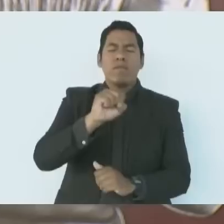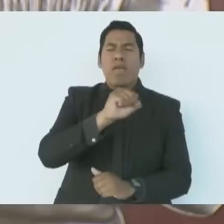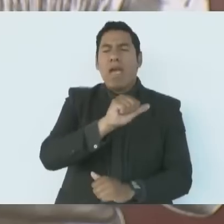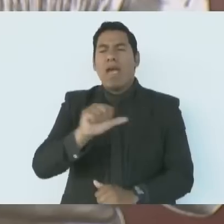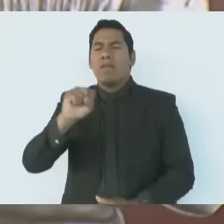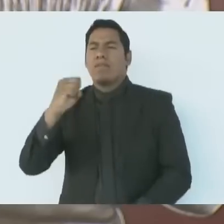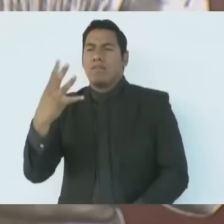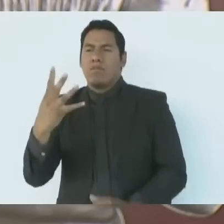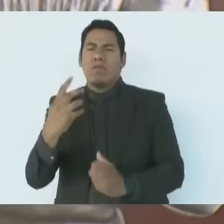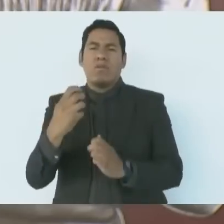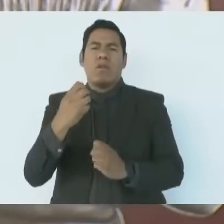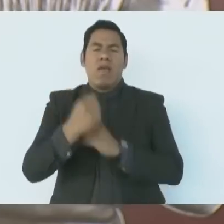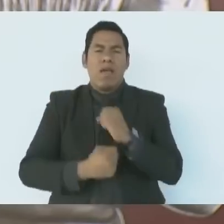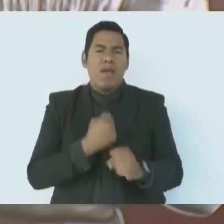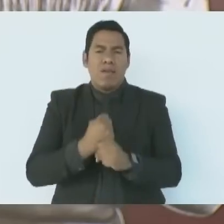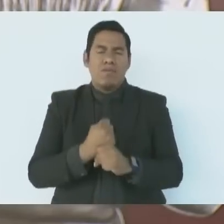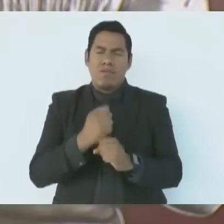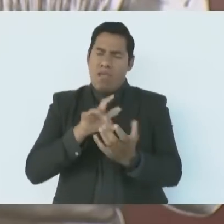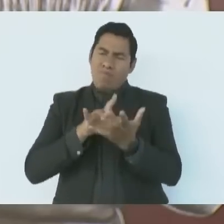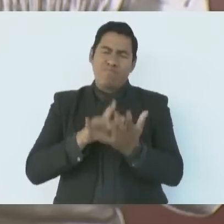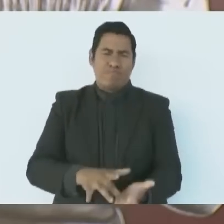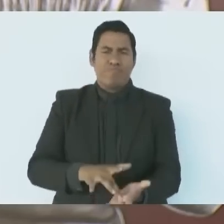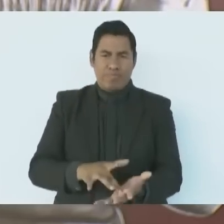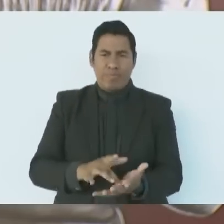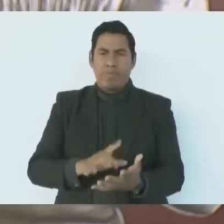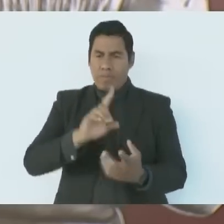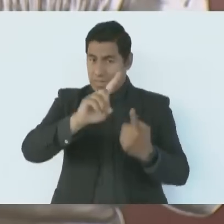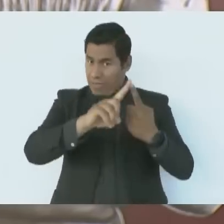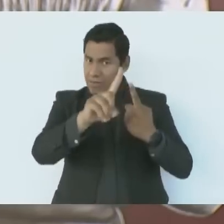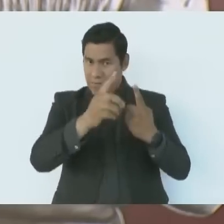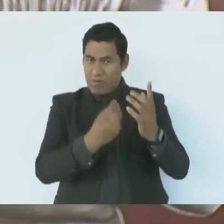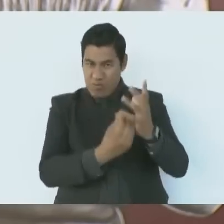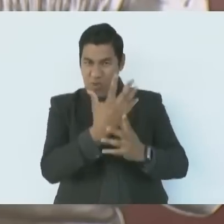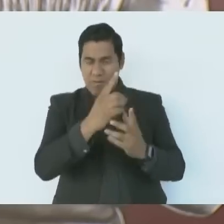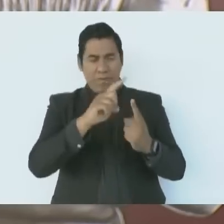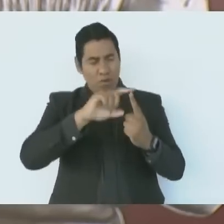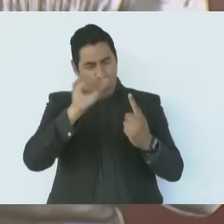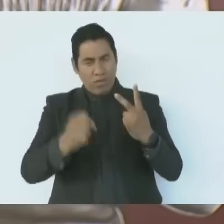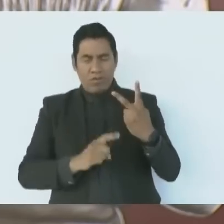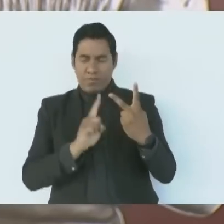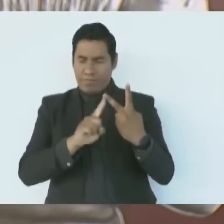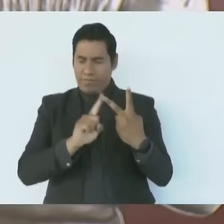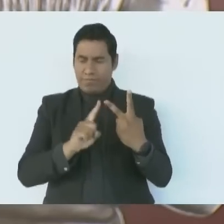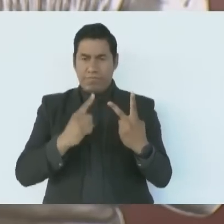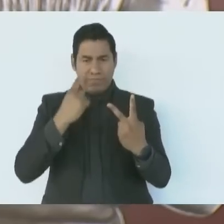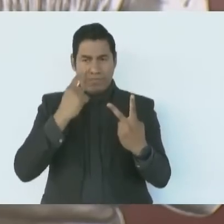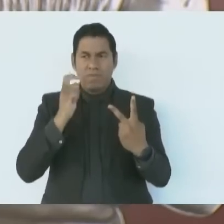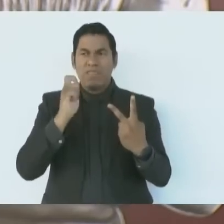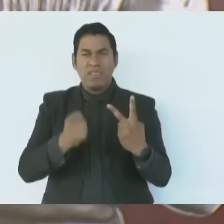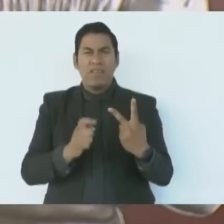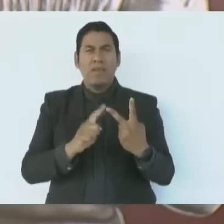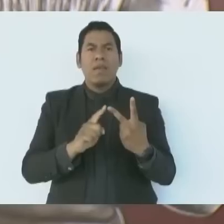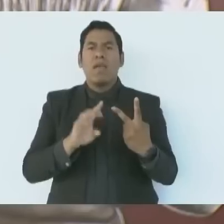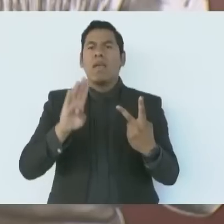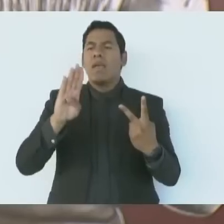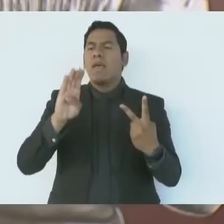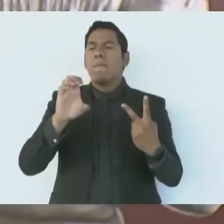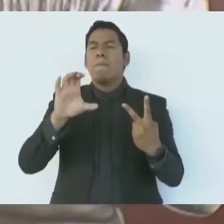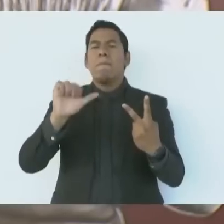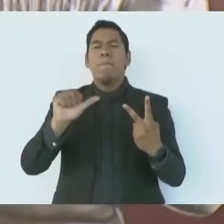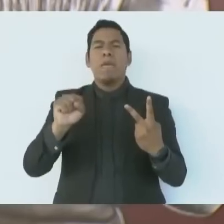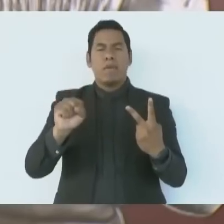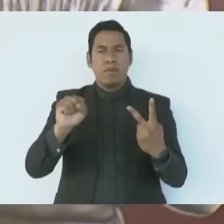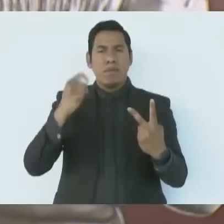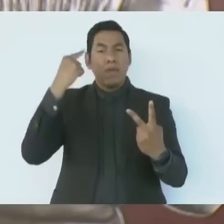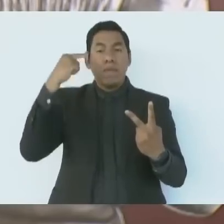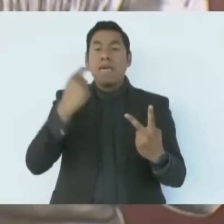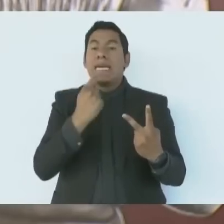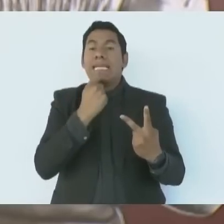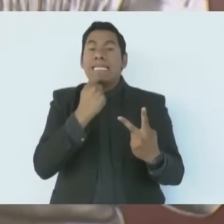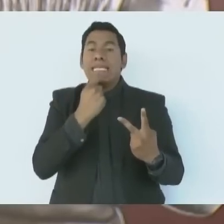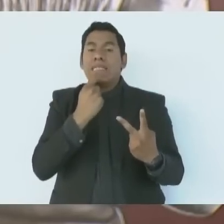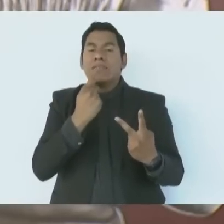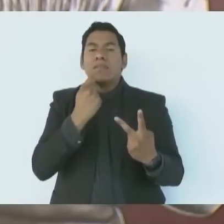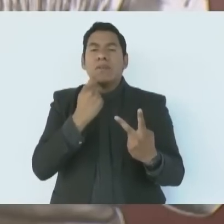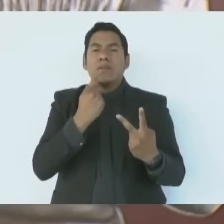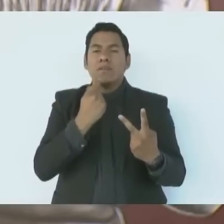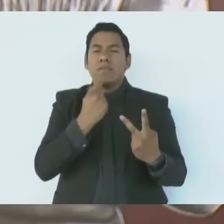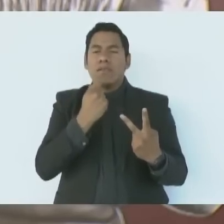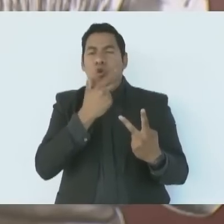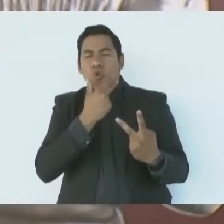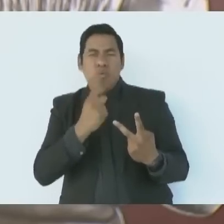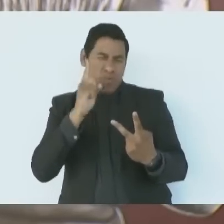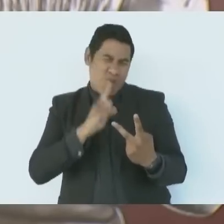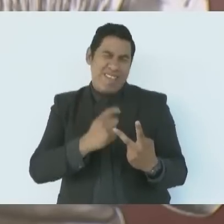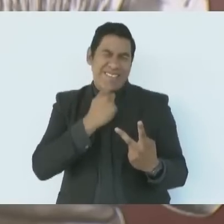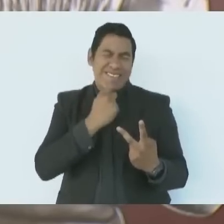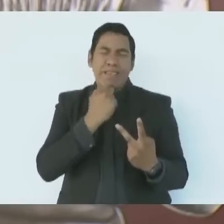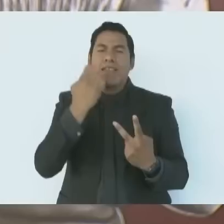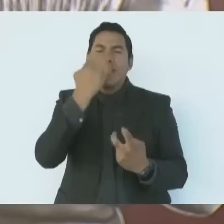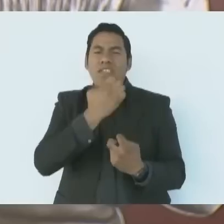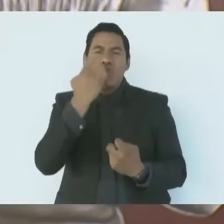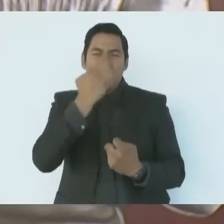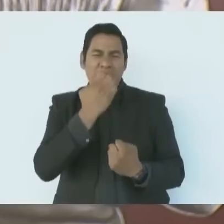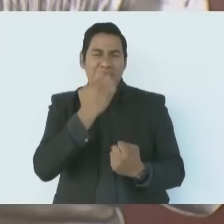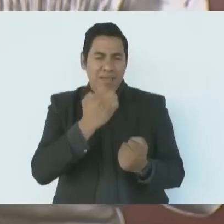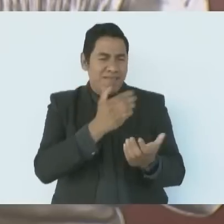de bienestar el segundo becas para todas las niñas y niños de escuela pública este año iniciamos con